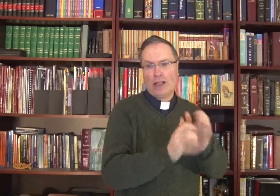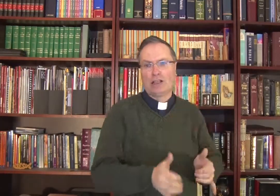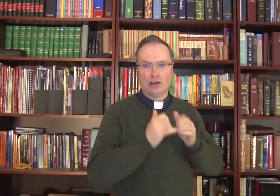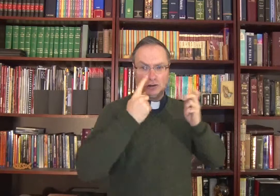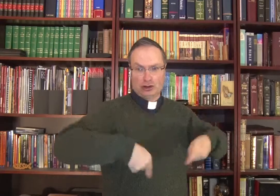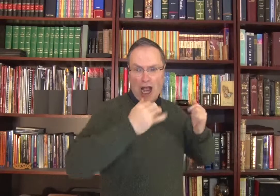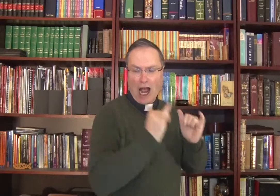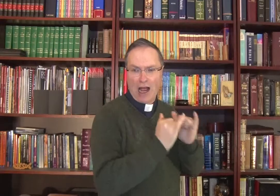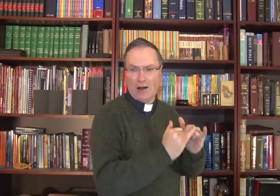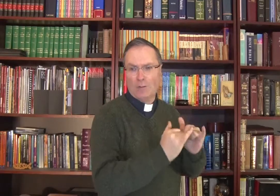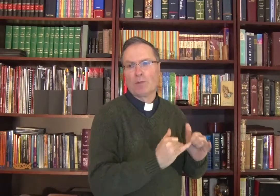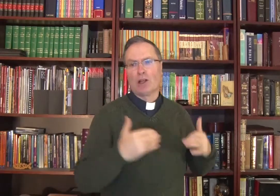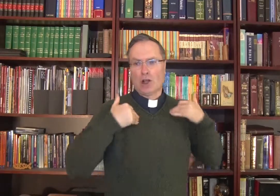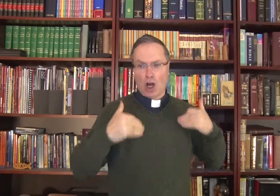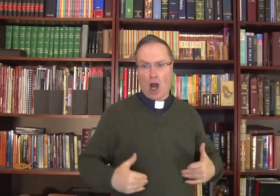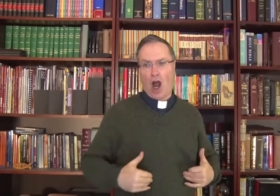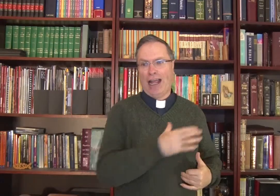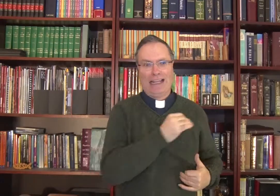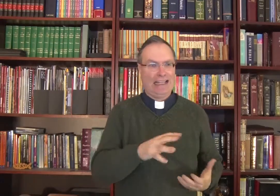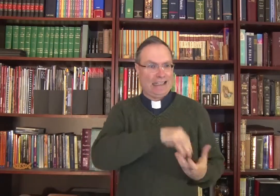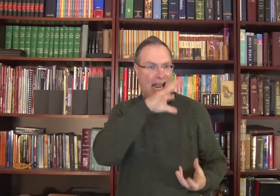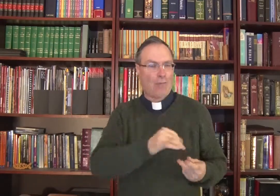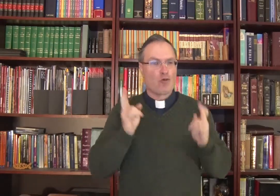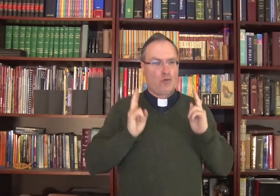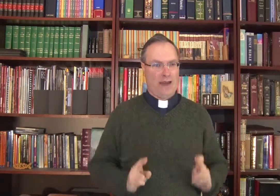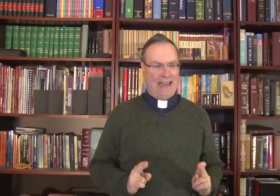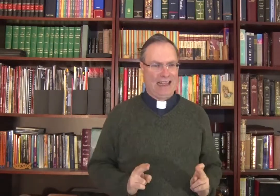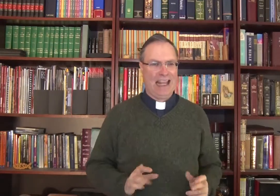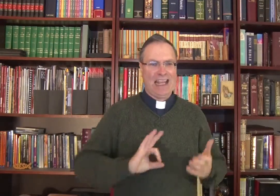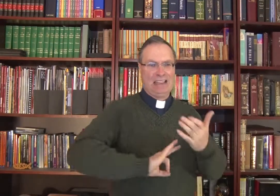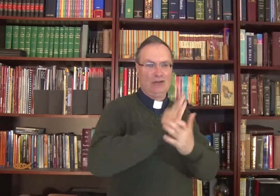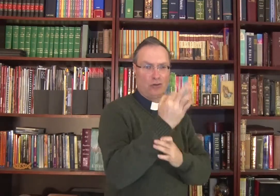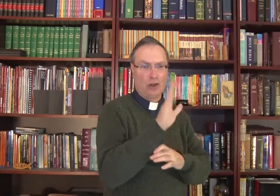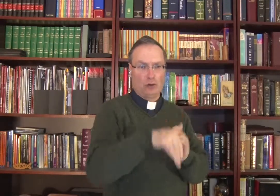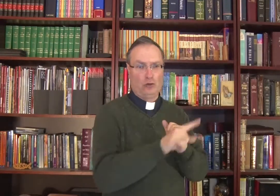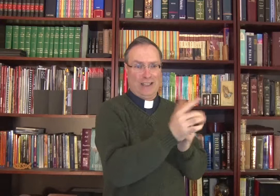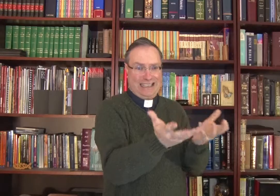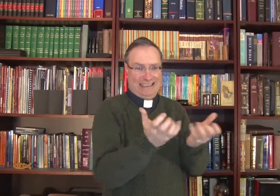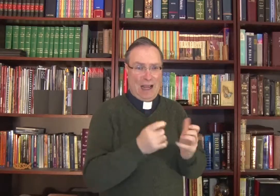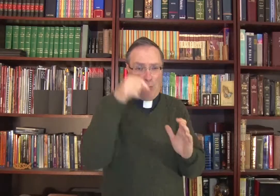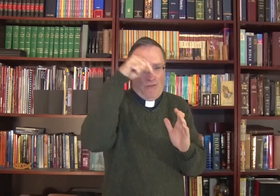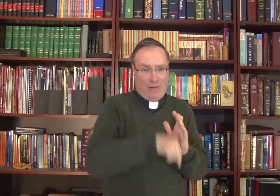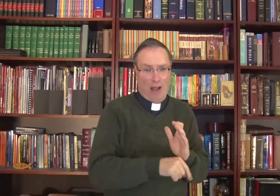de chars, de corps et d'âmes humaines. «Les fruits que tu désirais profondément